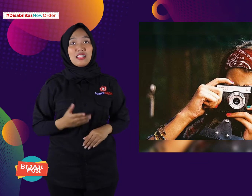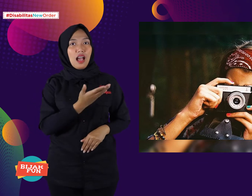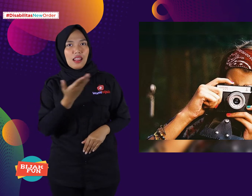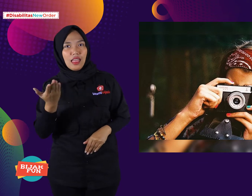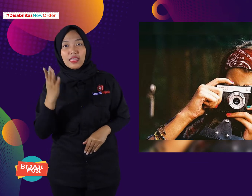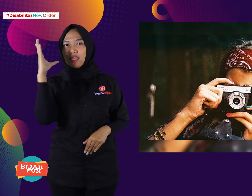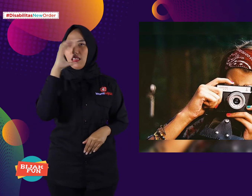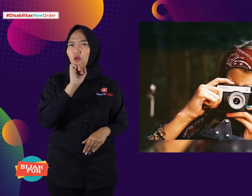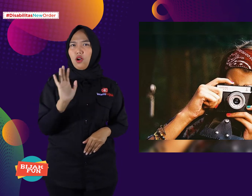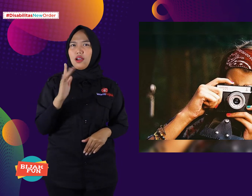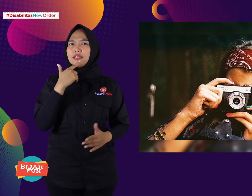Kalian tahu tidak?